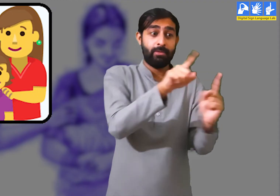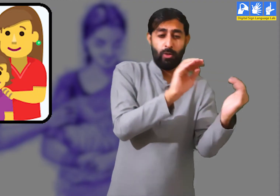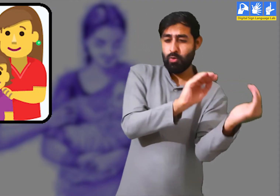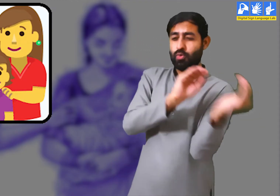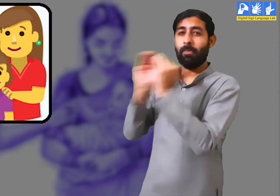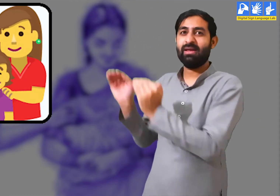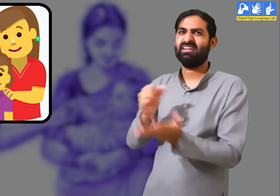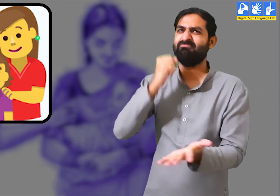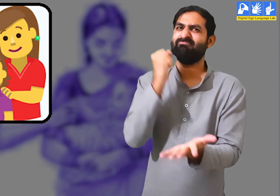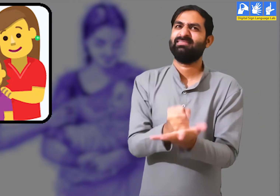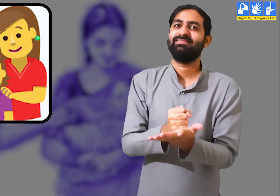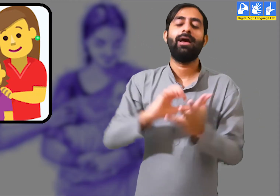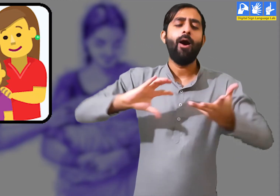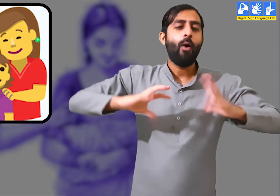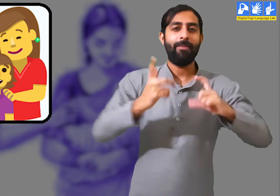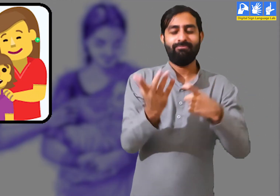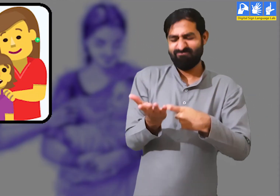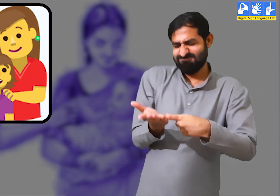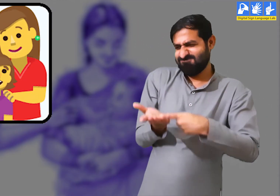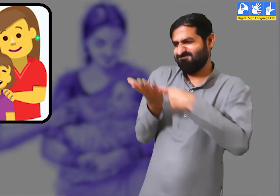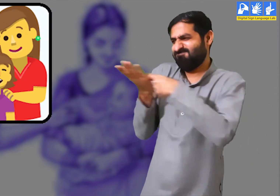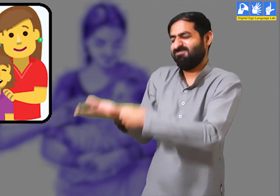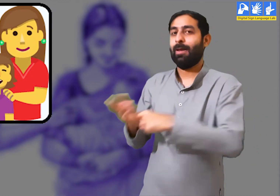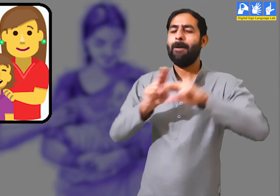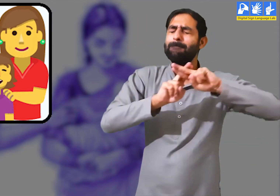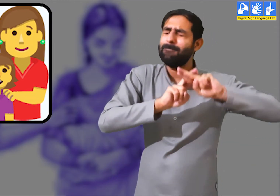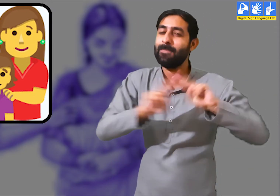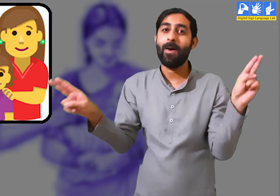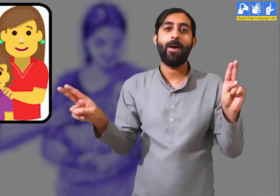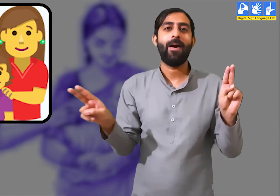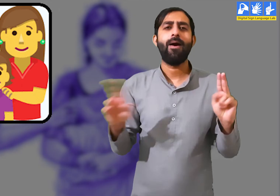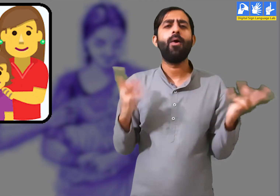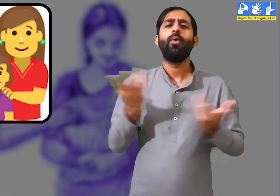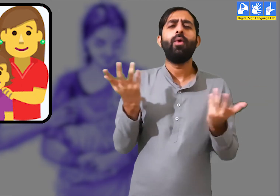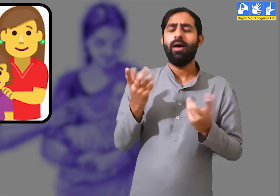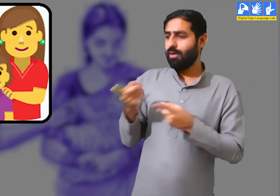उसी प्रकार बच्चों को भी माता-पिता का साथ देना चाहिए और उनका पूरी तरह से सम्मान करना चाहिए।